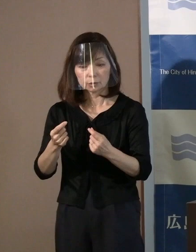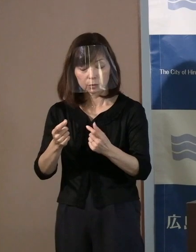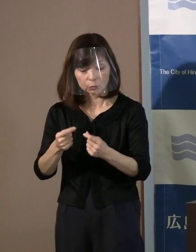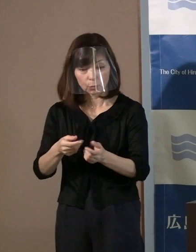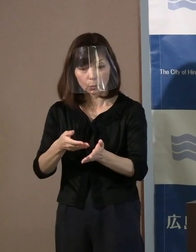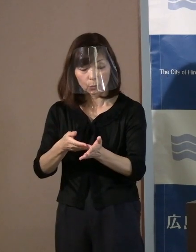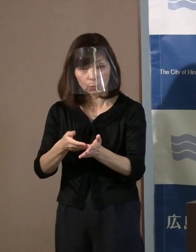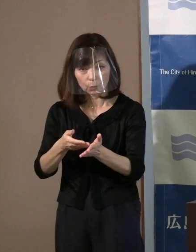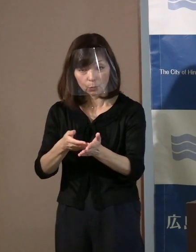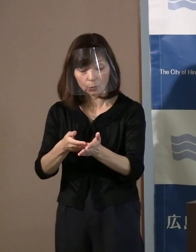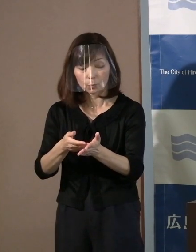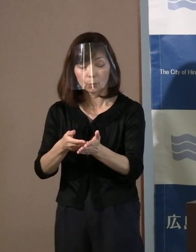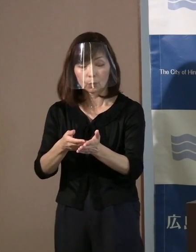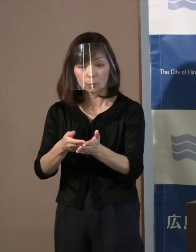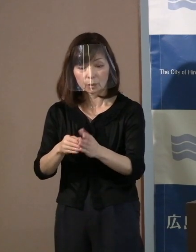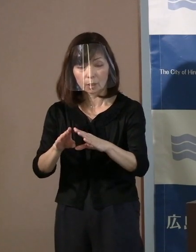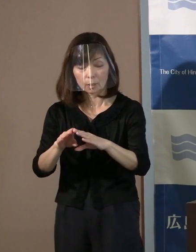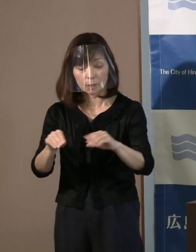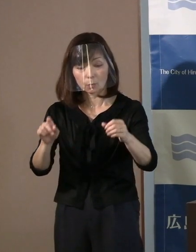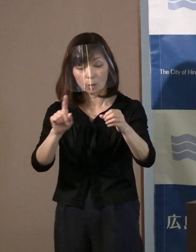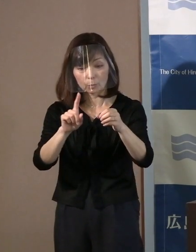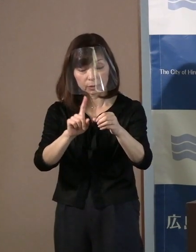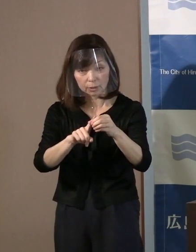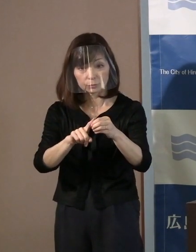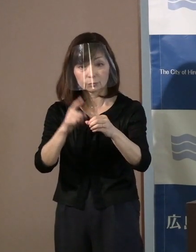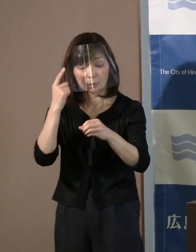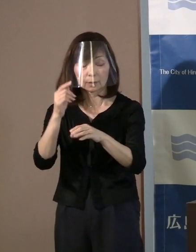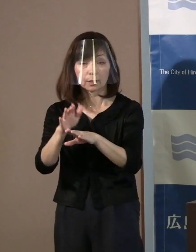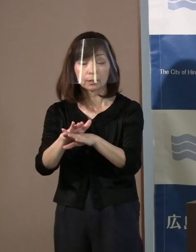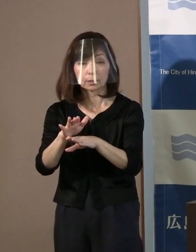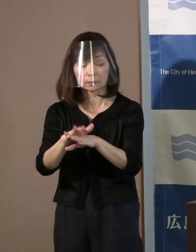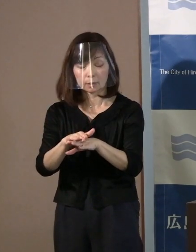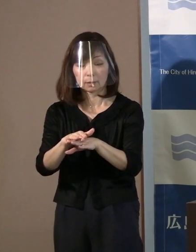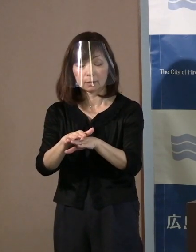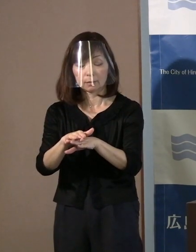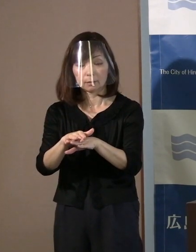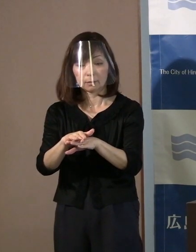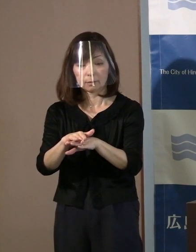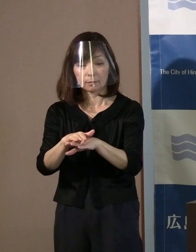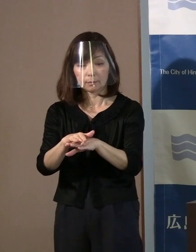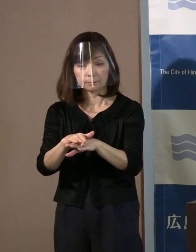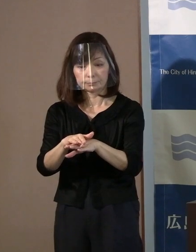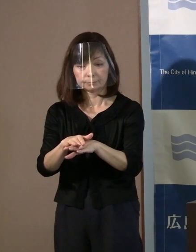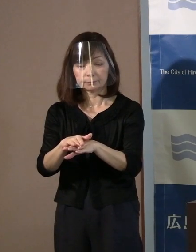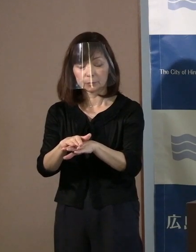今､説明を施したような 自分の整理なんですけれど､